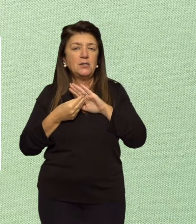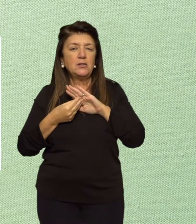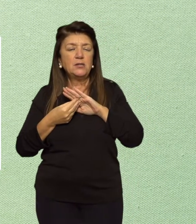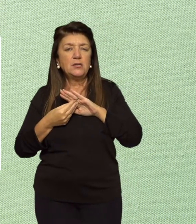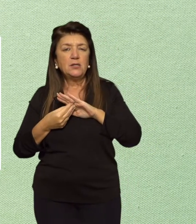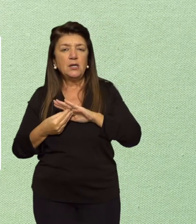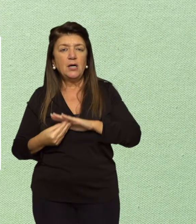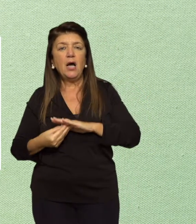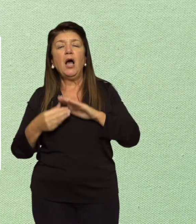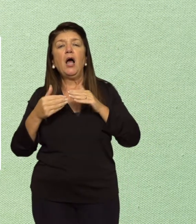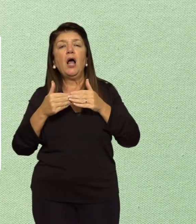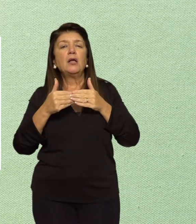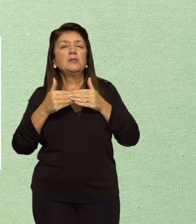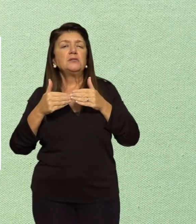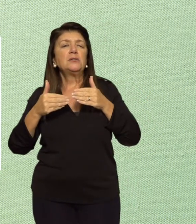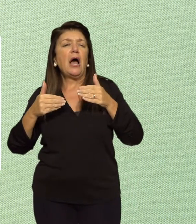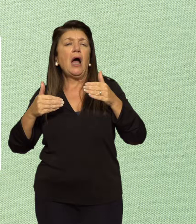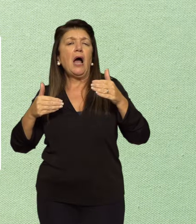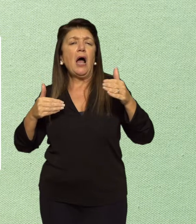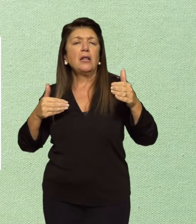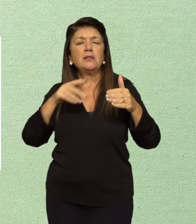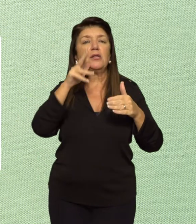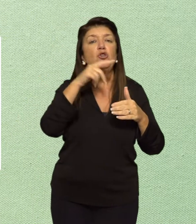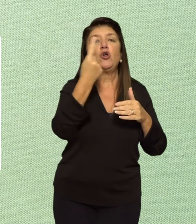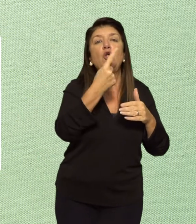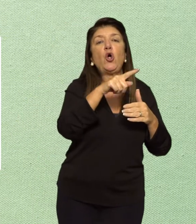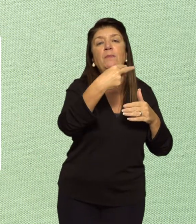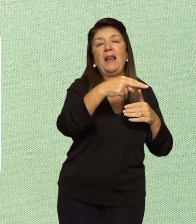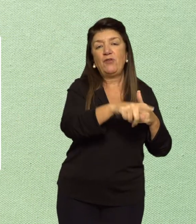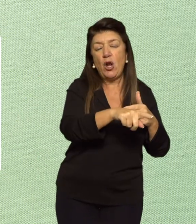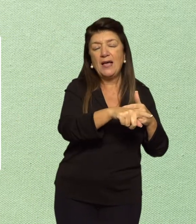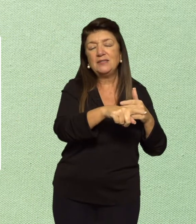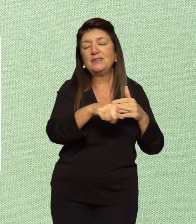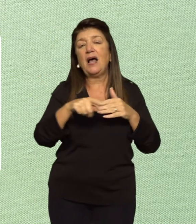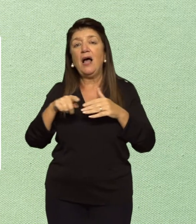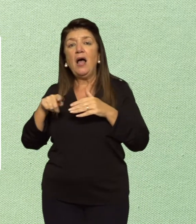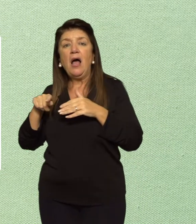rispetto alle donne non disabili rispetto alla possibilità di una denuncia di essere ascoltate